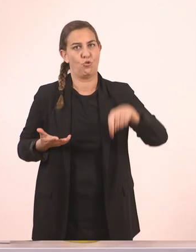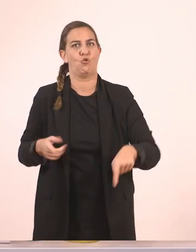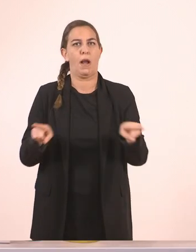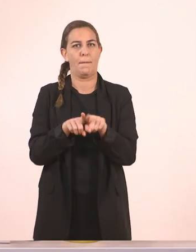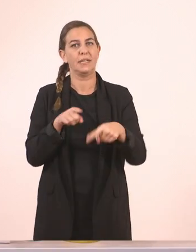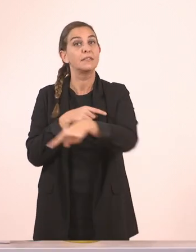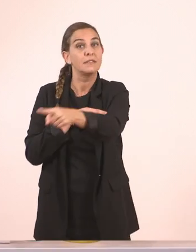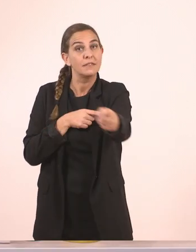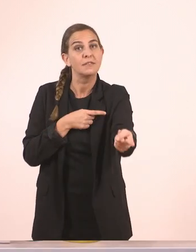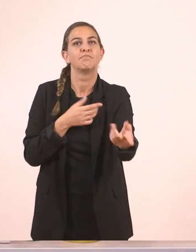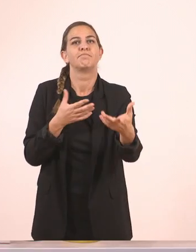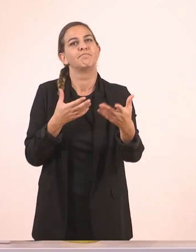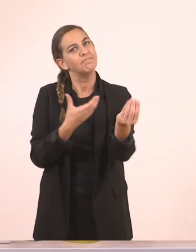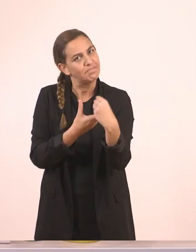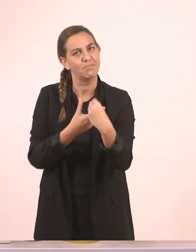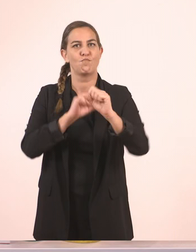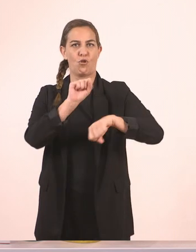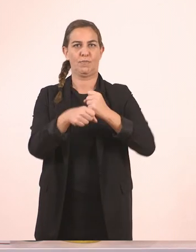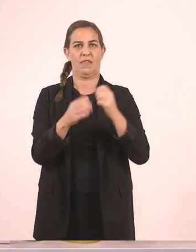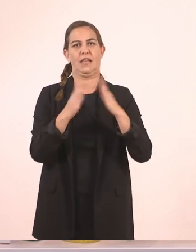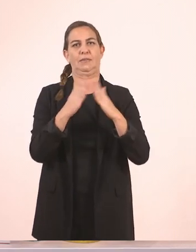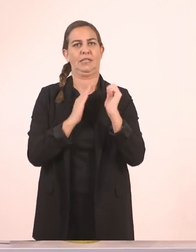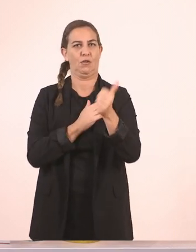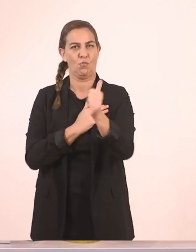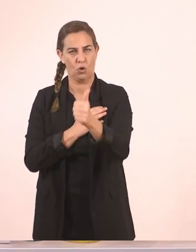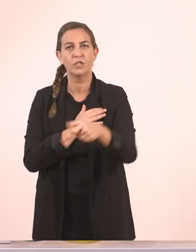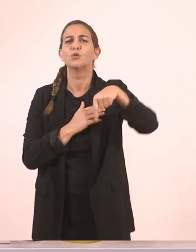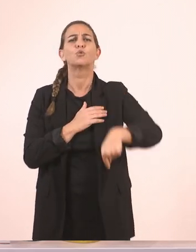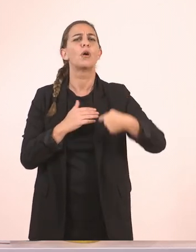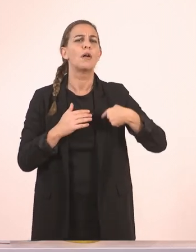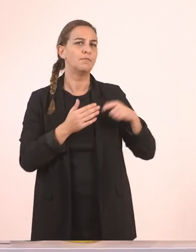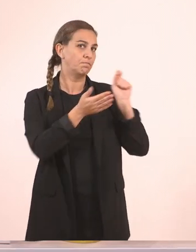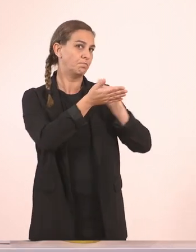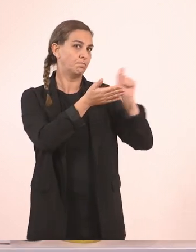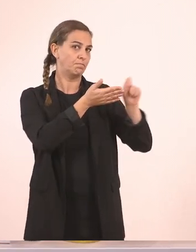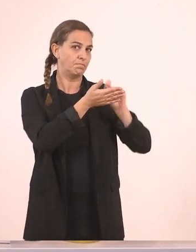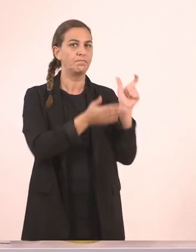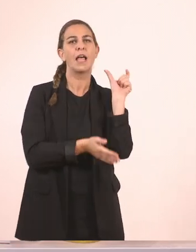Γράφουμε λοιπόν μία λέξη στον πίνακα, τη βασική λέξη των Χριστουγέννων,